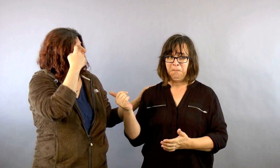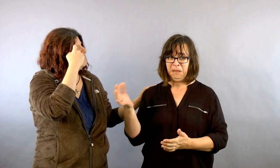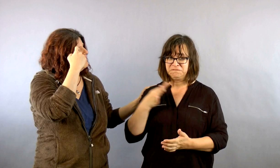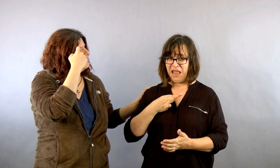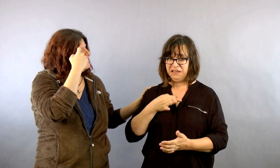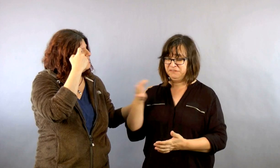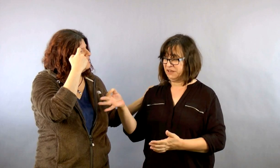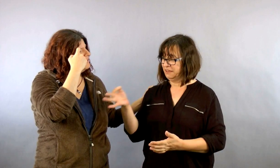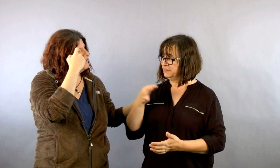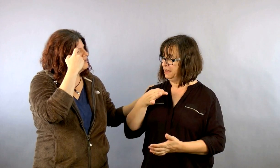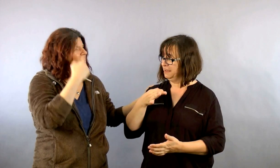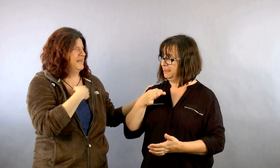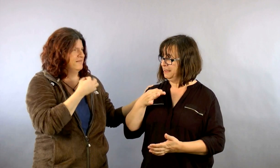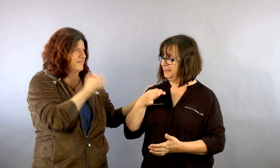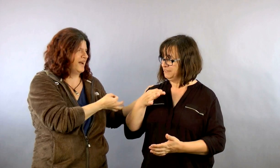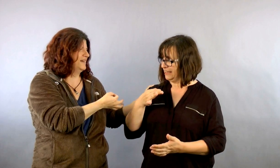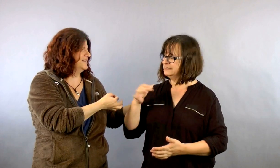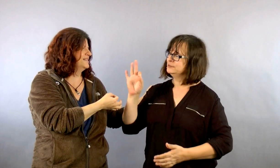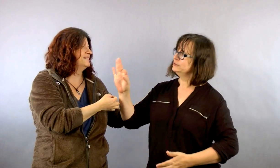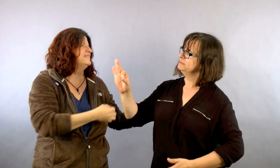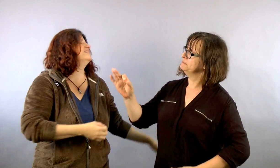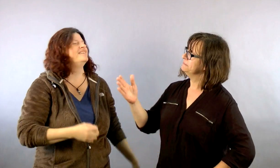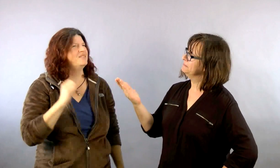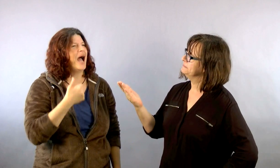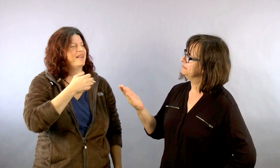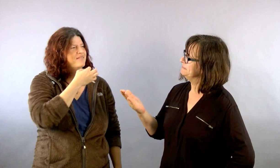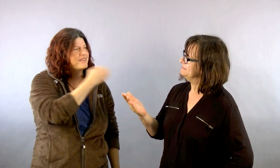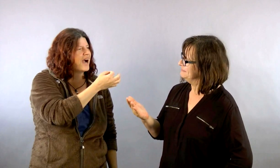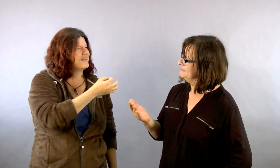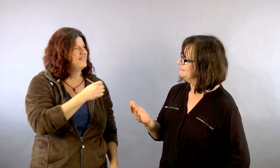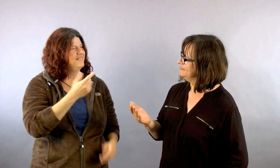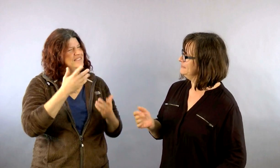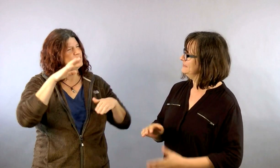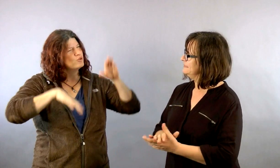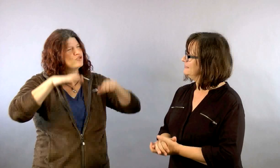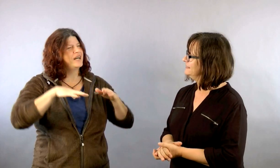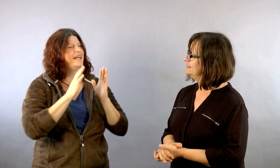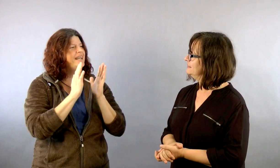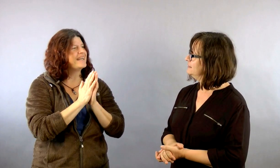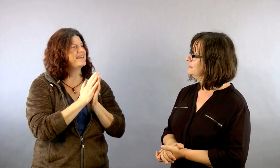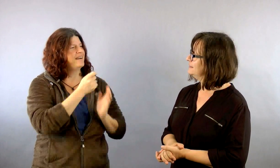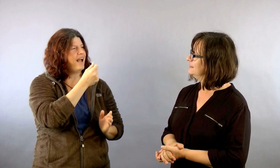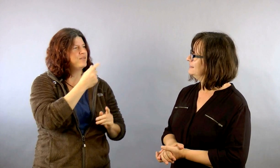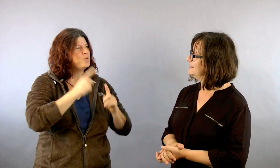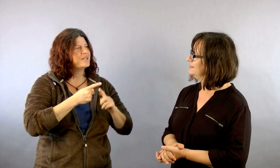Wer darf die nächste Frage stellen? Ich hab eine Frage für dich: Was ist eigentlich der Unterschied